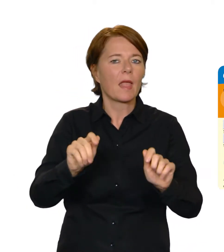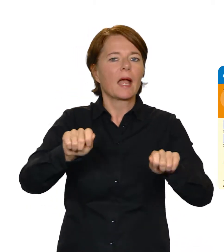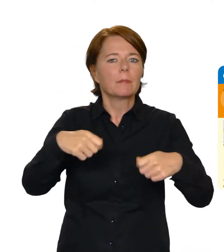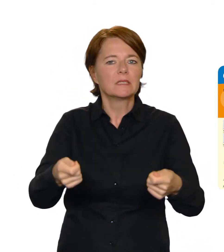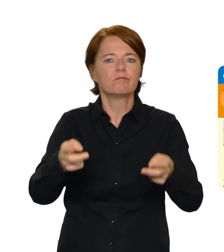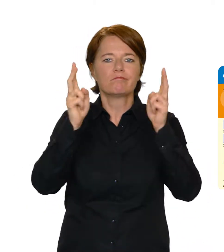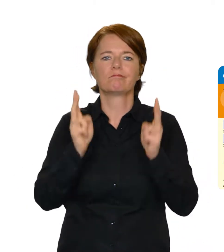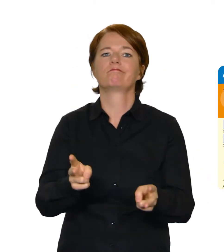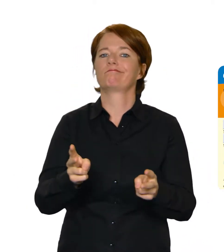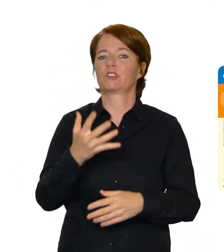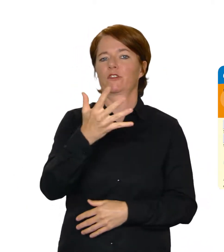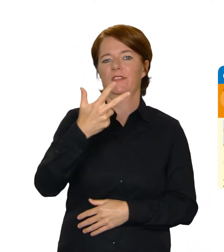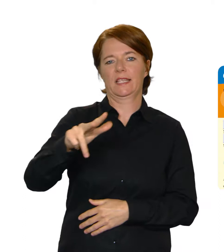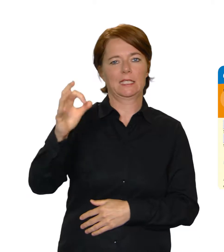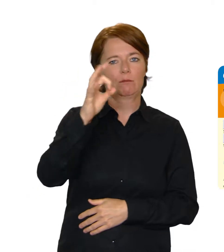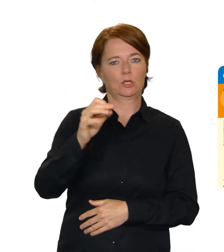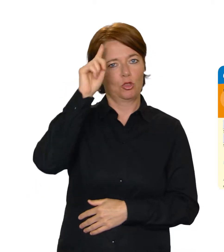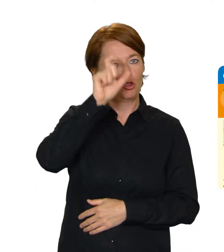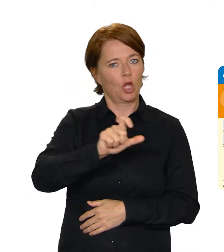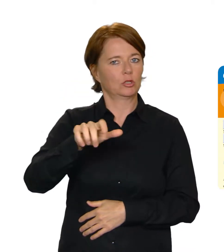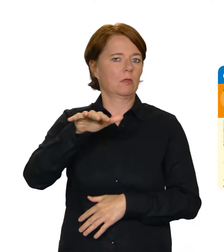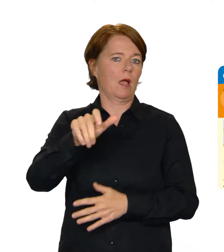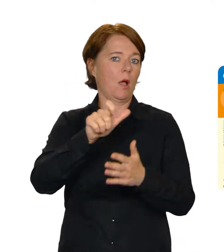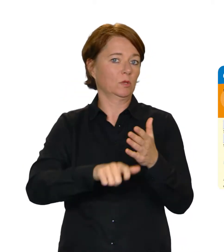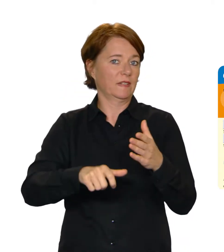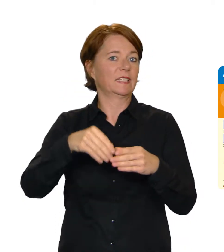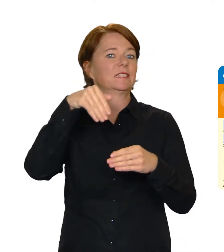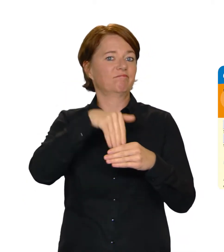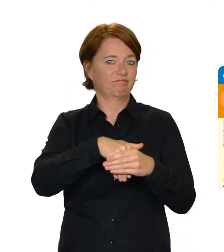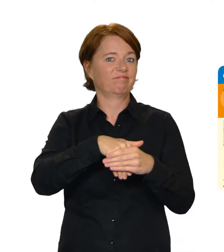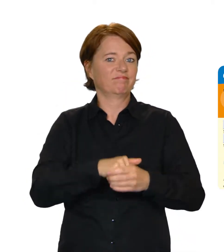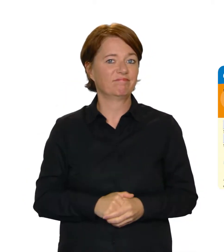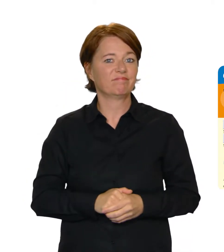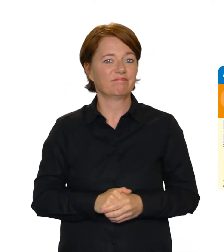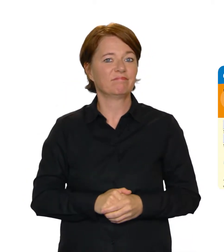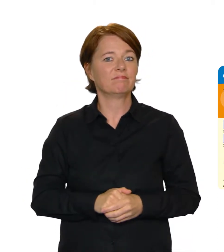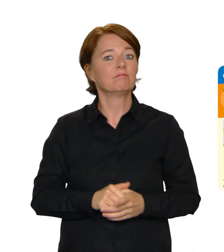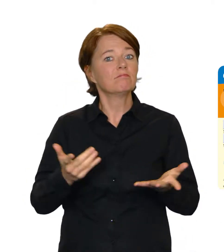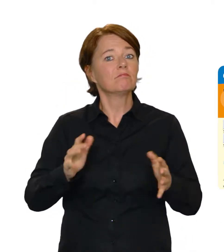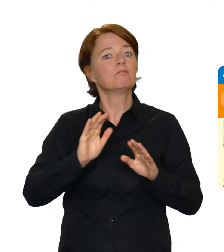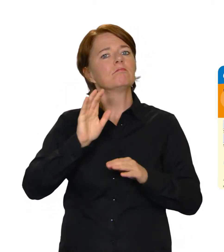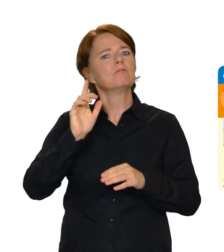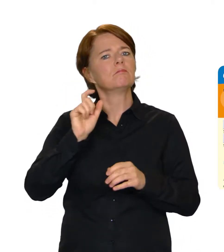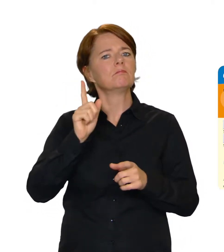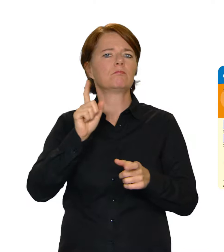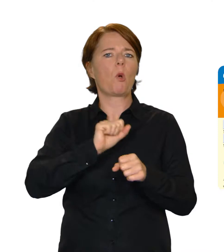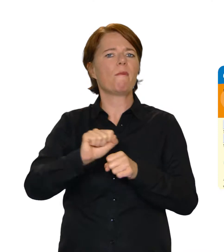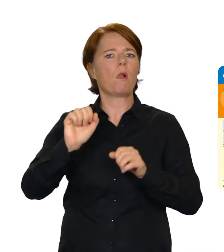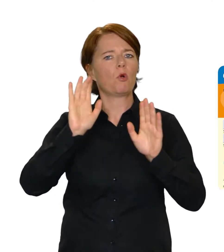nachzudenken. Deshalb haben auch nur 35% aller Deutschen einen Organspendeausweis in der Tasche,